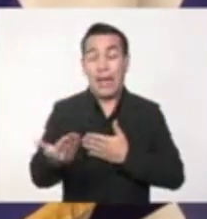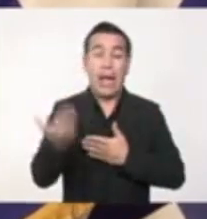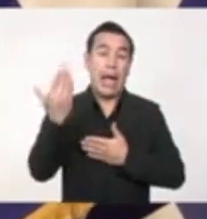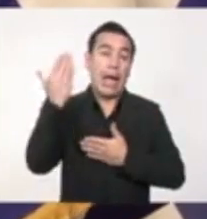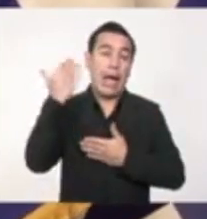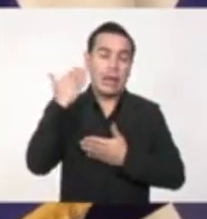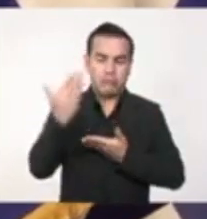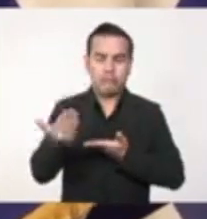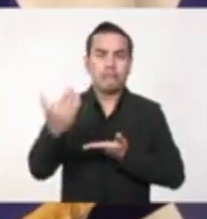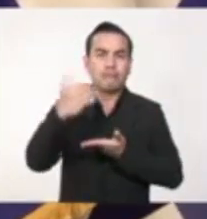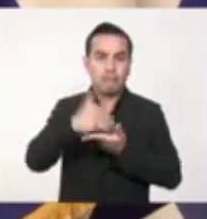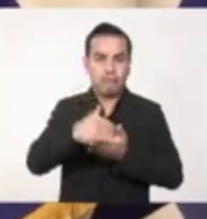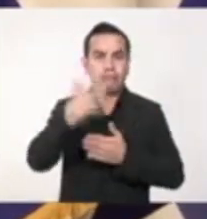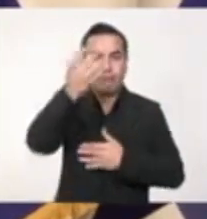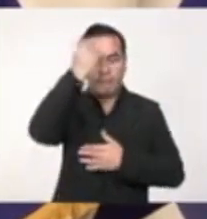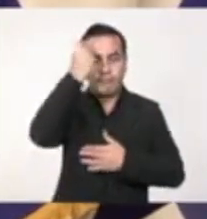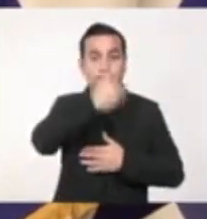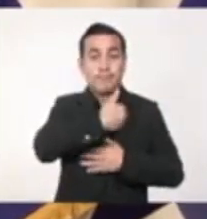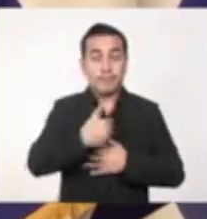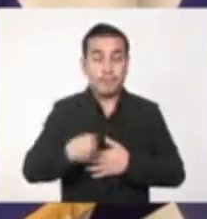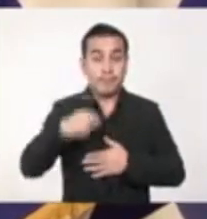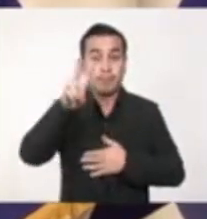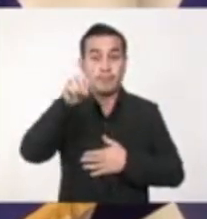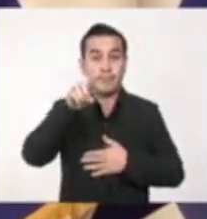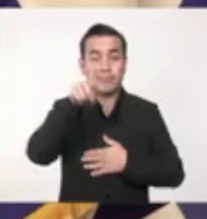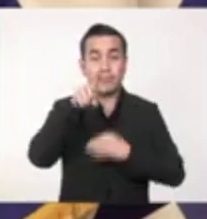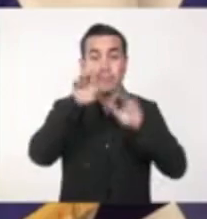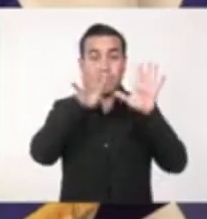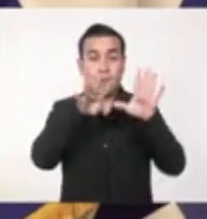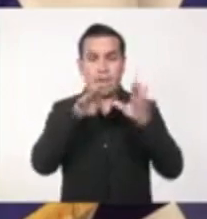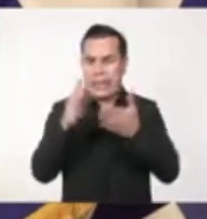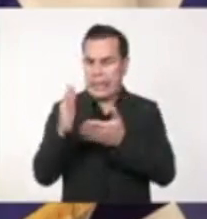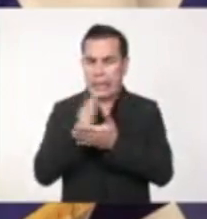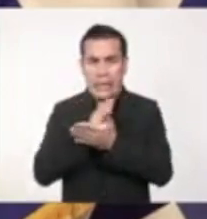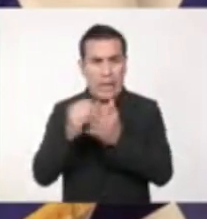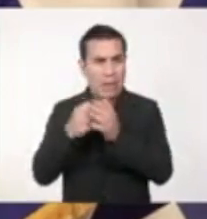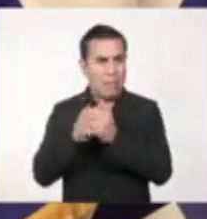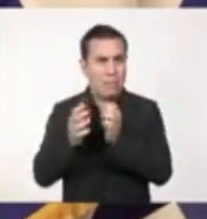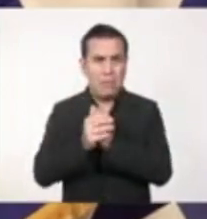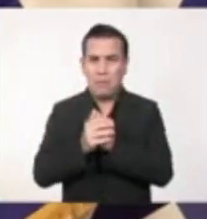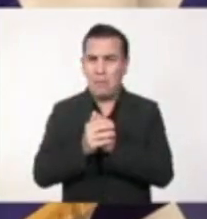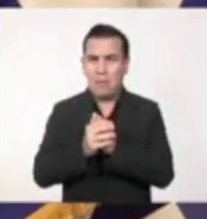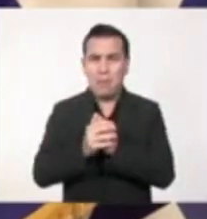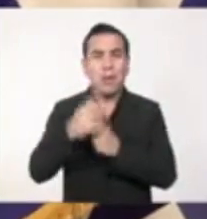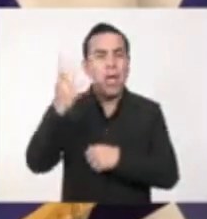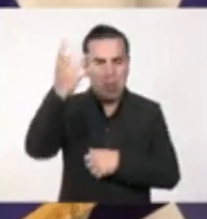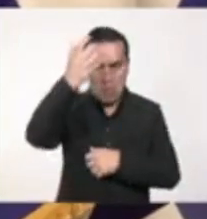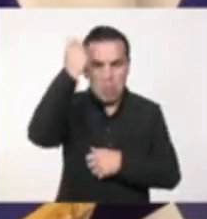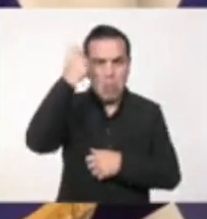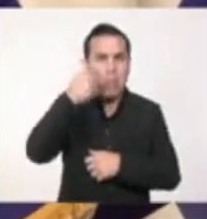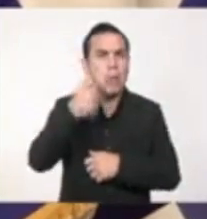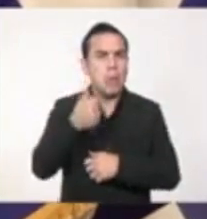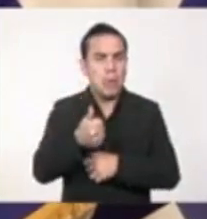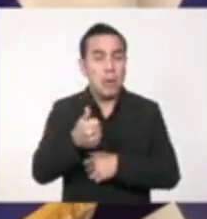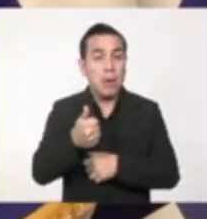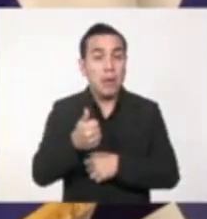dos mil diecinueve que ganamos sin ninguna discusión con un tribunal por eso les toque el tema de las elecciones ganamos